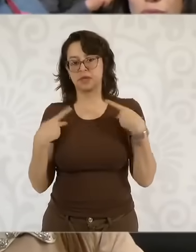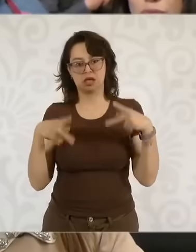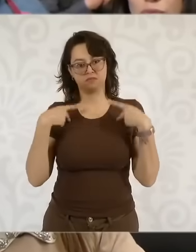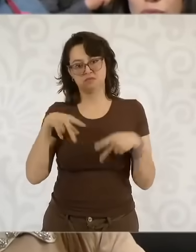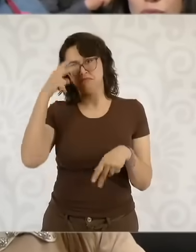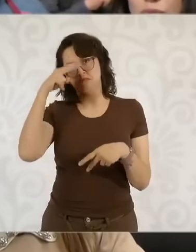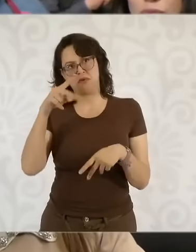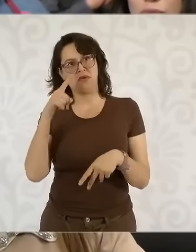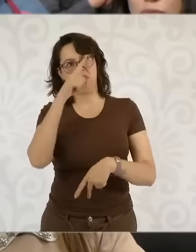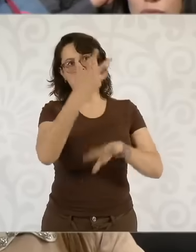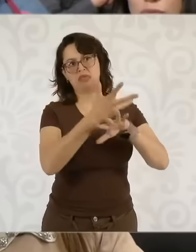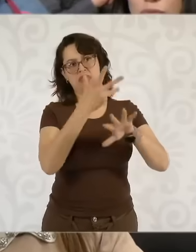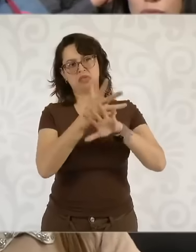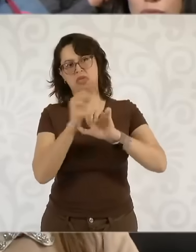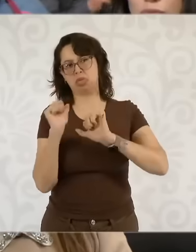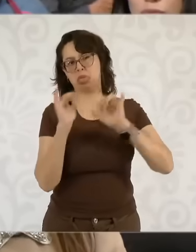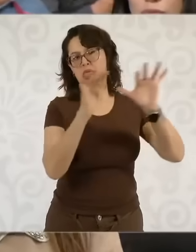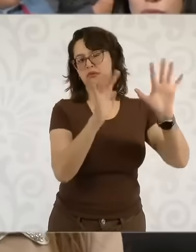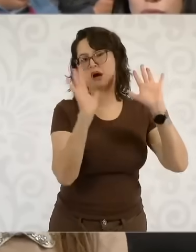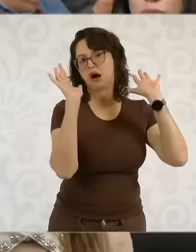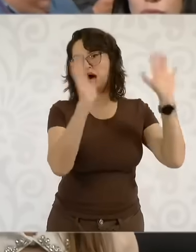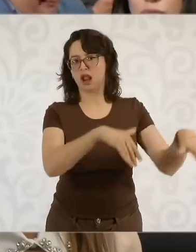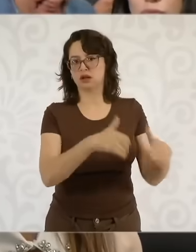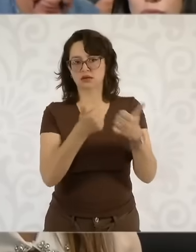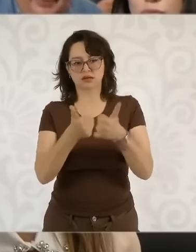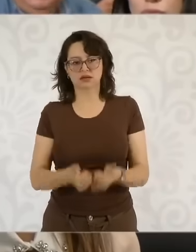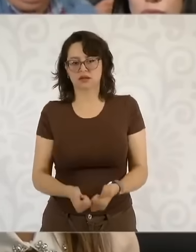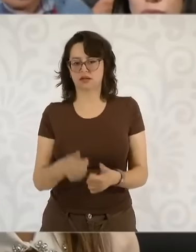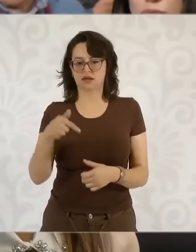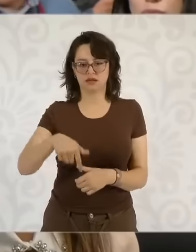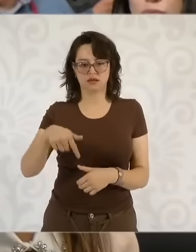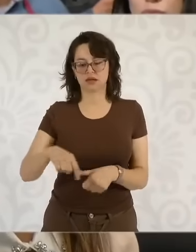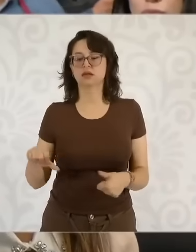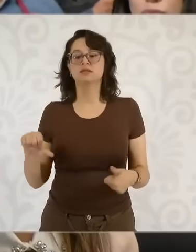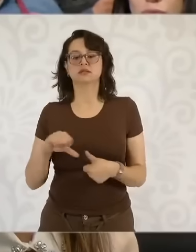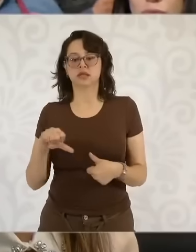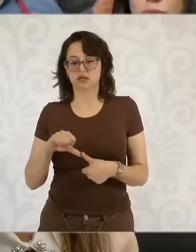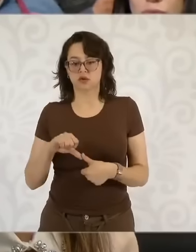el sueño americano en Estados Unidos y pues eh centroamericanos también puedan encontrar un